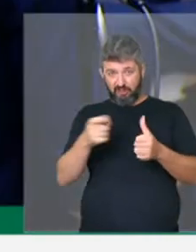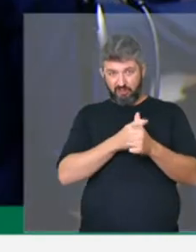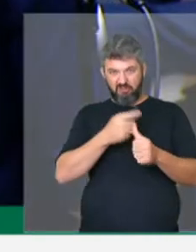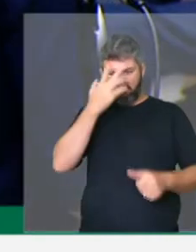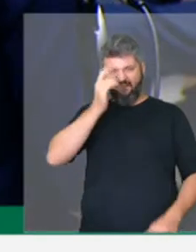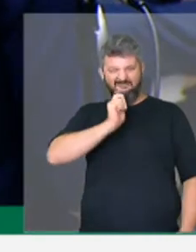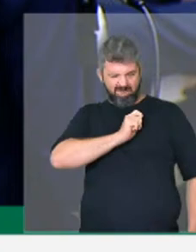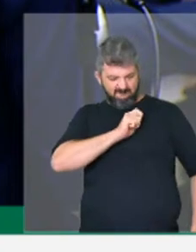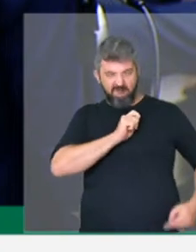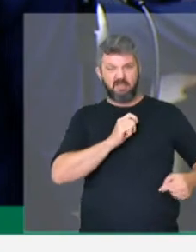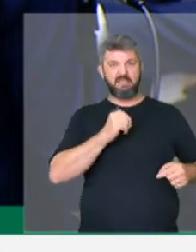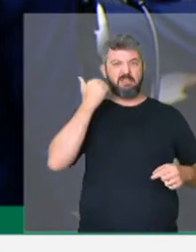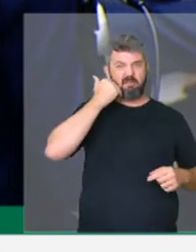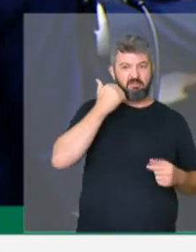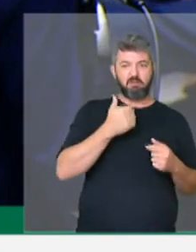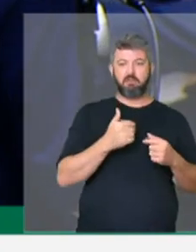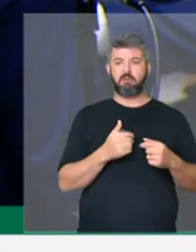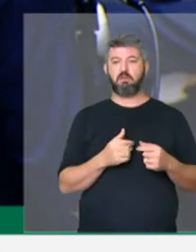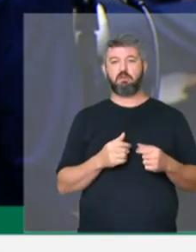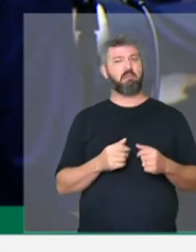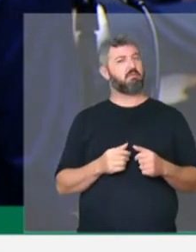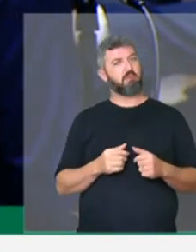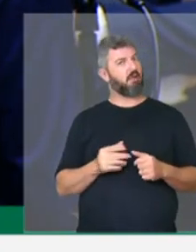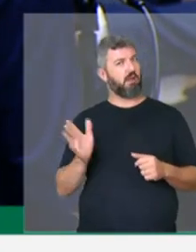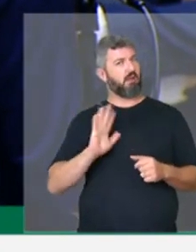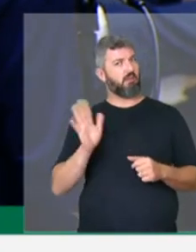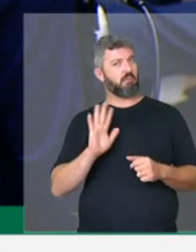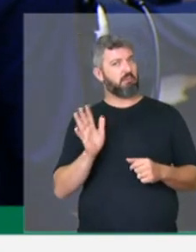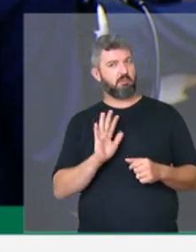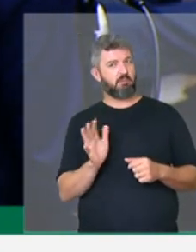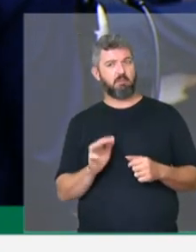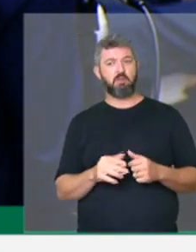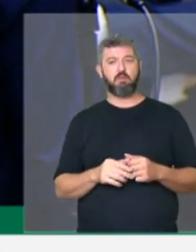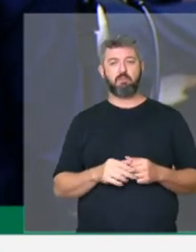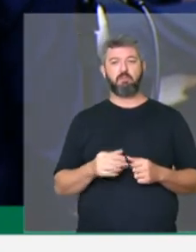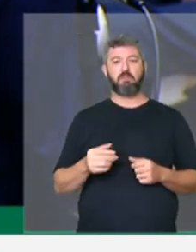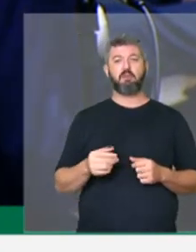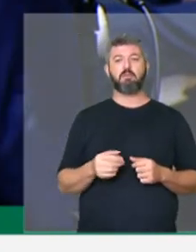O PRINCÍPIO DA LEI? RESGATAR EMPRESAS PRA GERAR EMPREGO. E